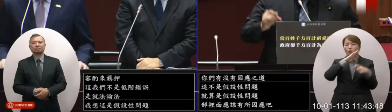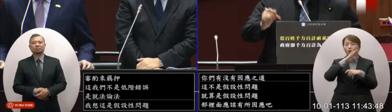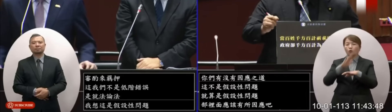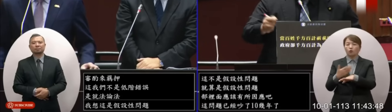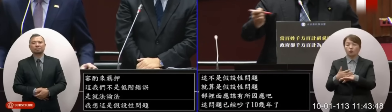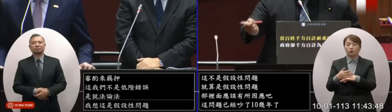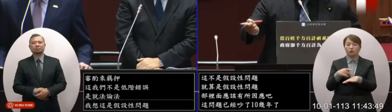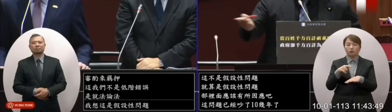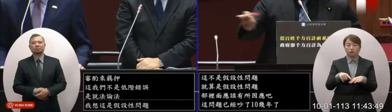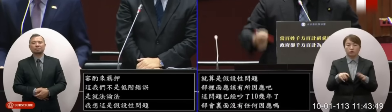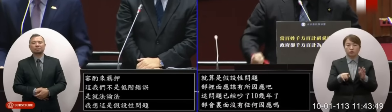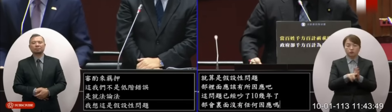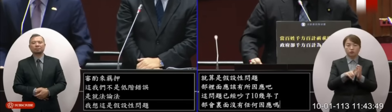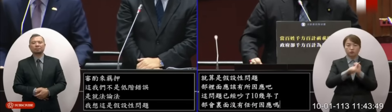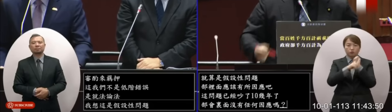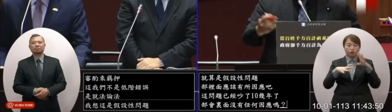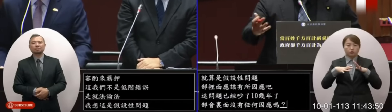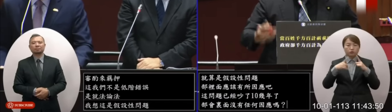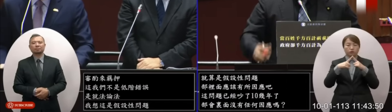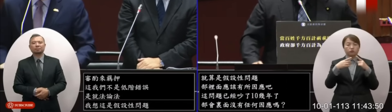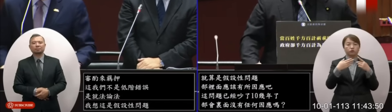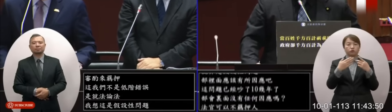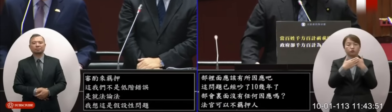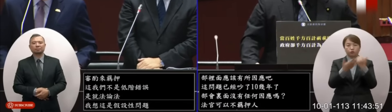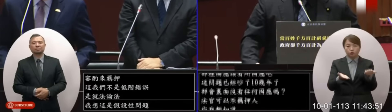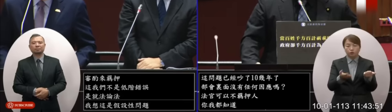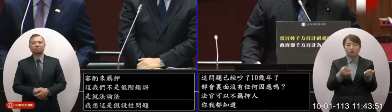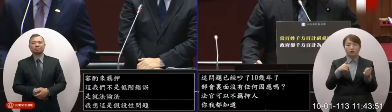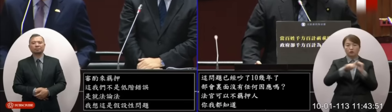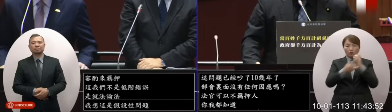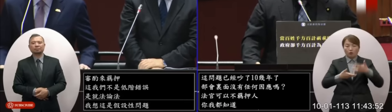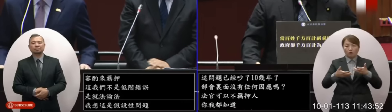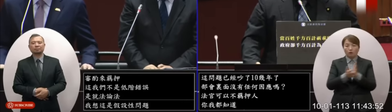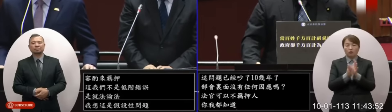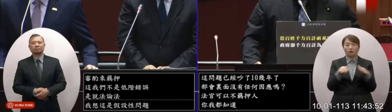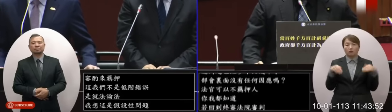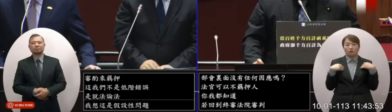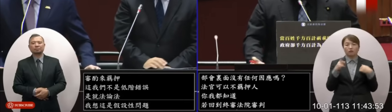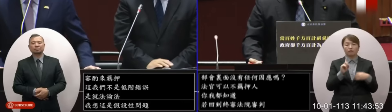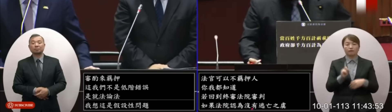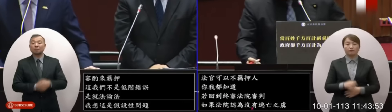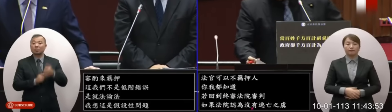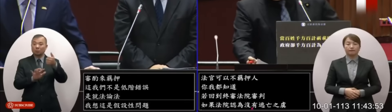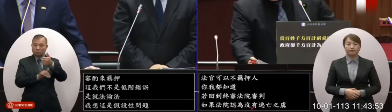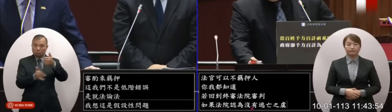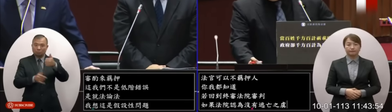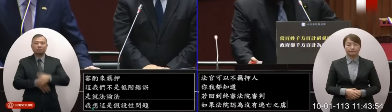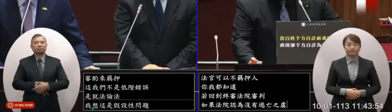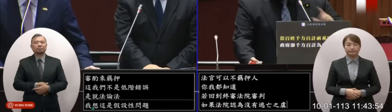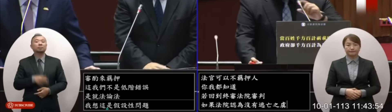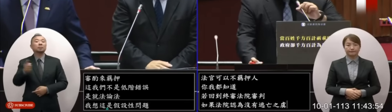那這時候如果法官放人呢 部裡面沒有任何作為嗎 委員您也是擔任過檢察官